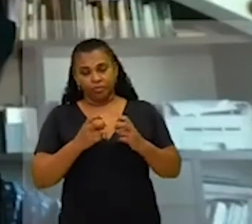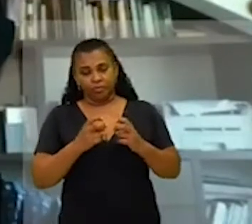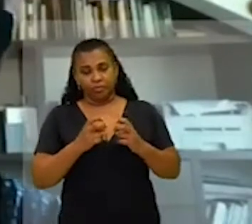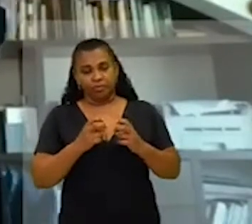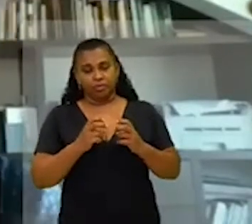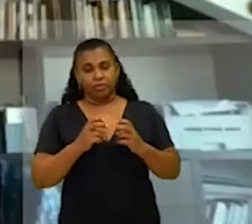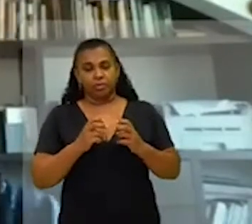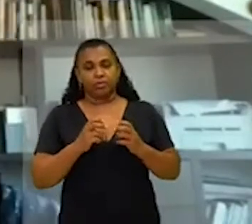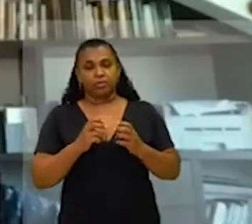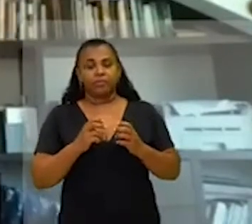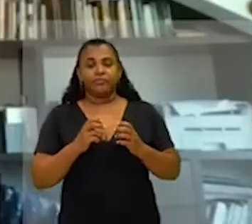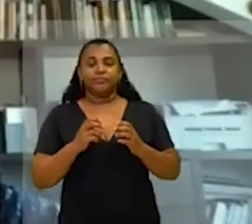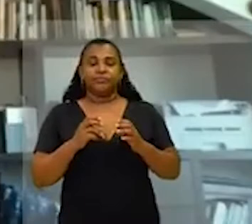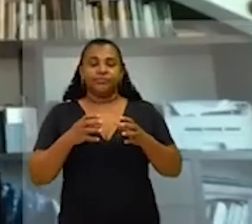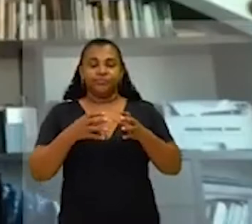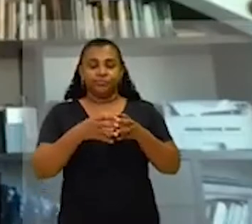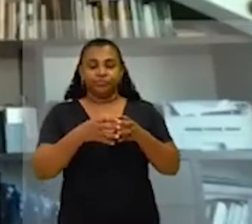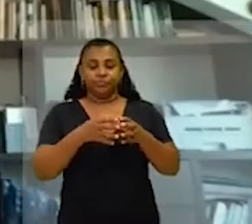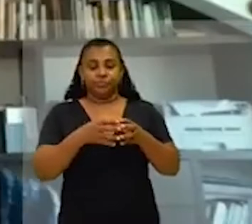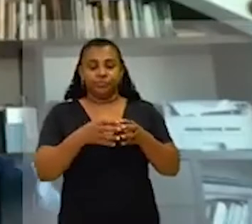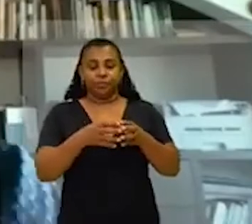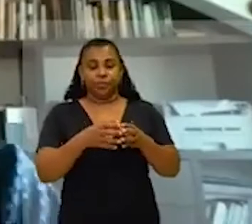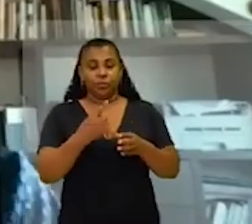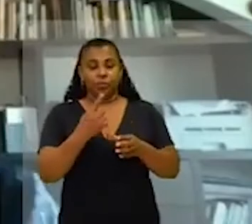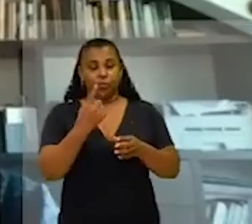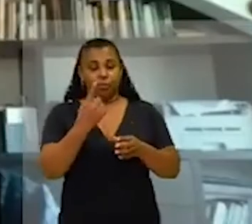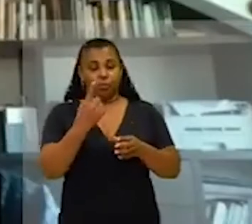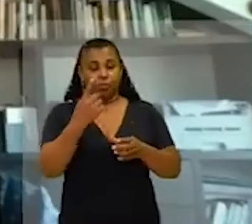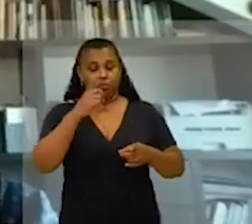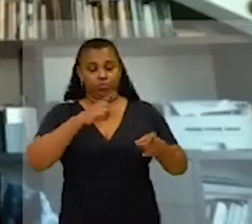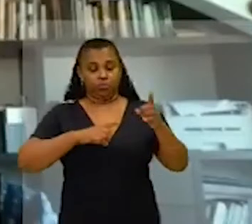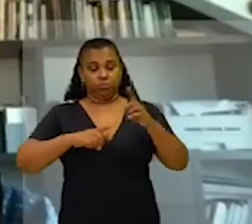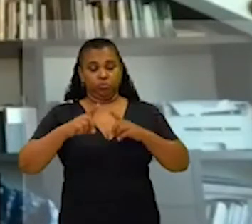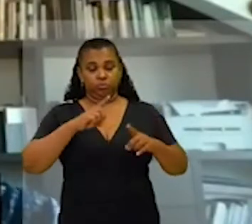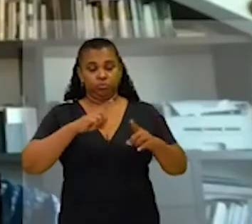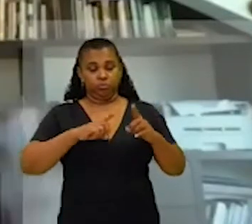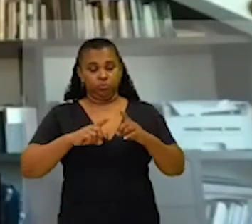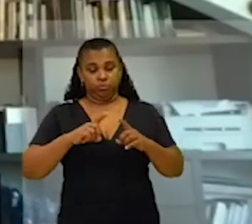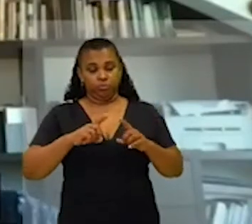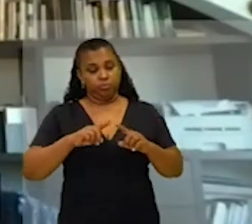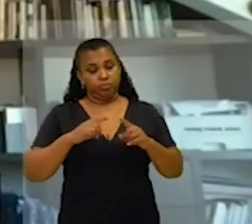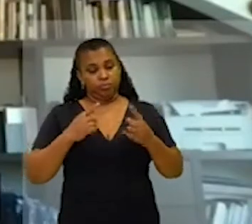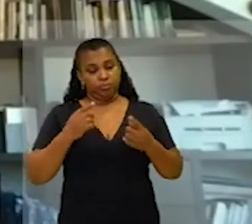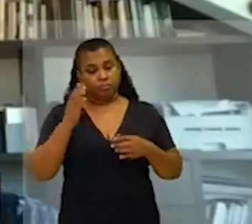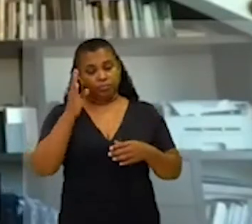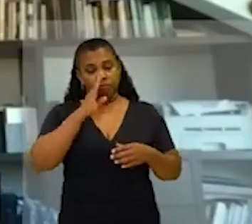da catequização Via financiamento público e não o Brasil ah eu não consigo já fiz um trabalho